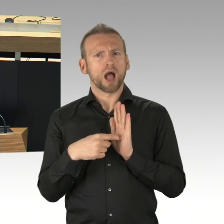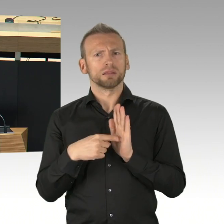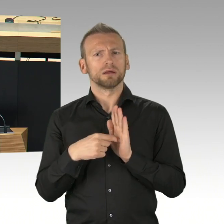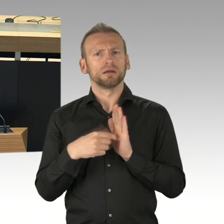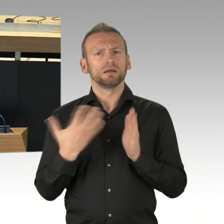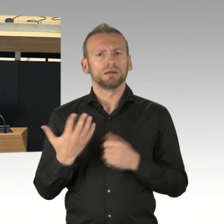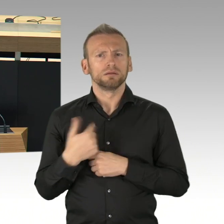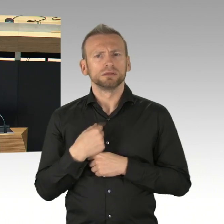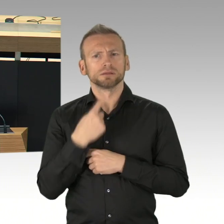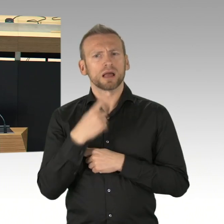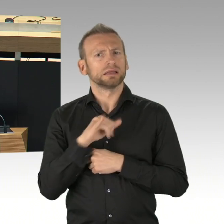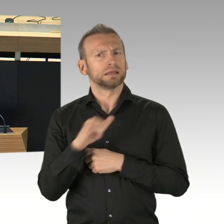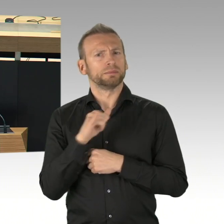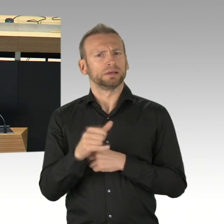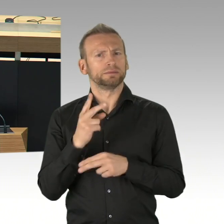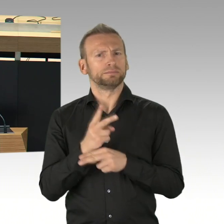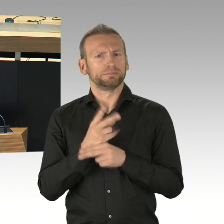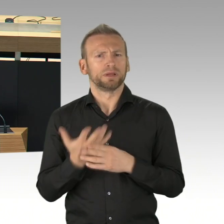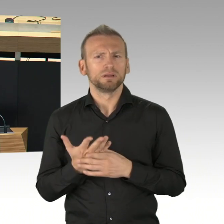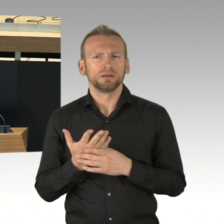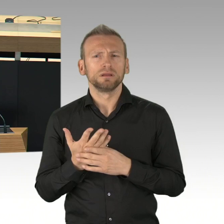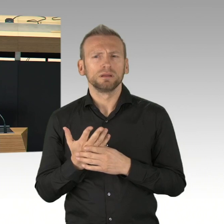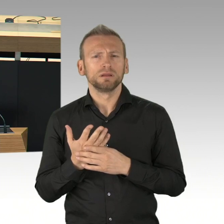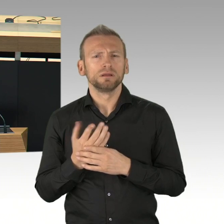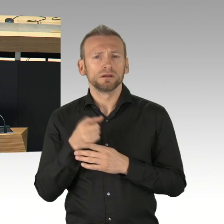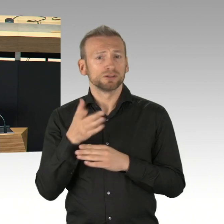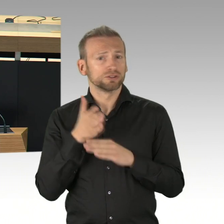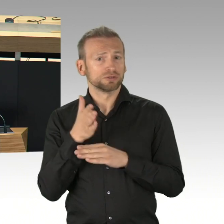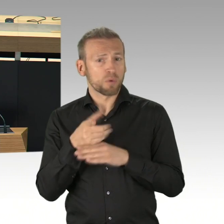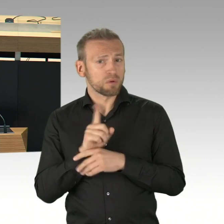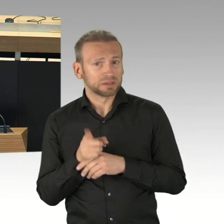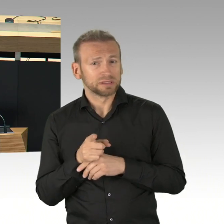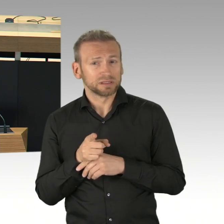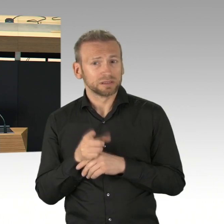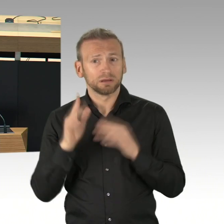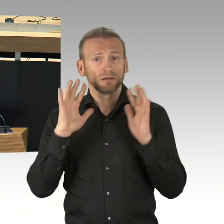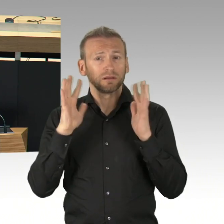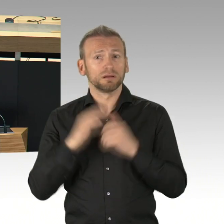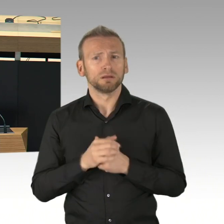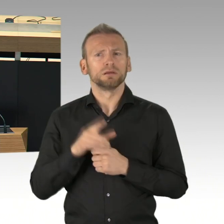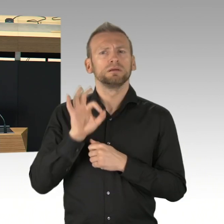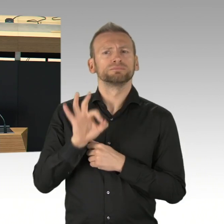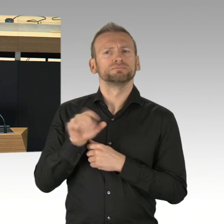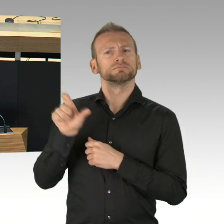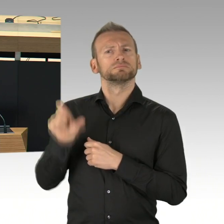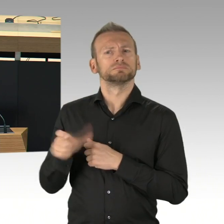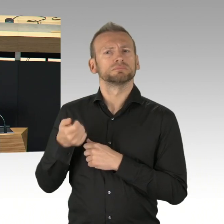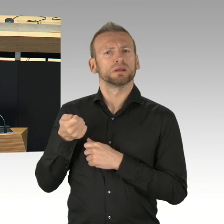Wenn also der Vermieter den Mieter verklagt ... Nein, es ist immer noch in die gleiche Richtung,